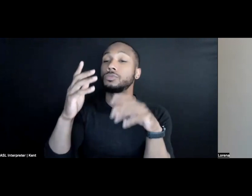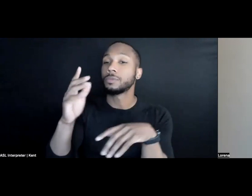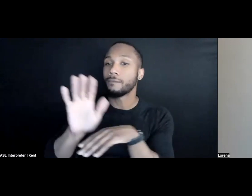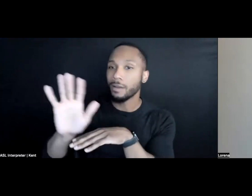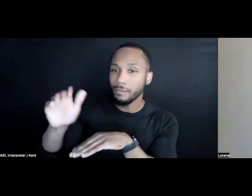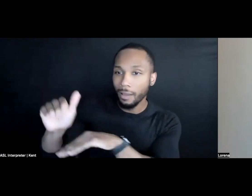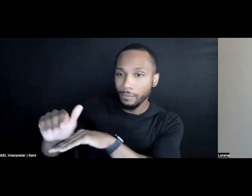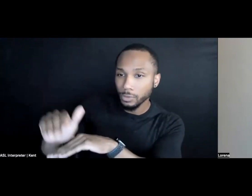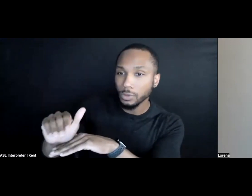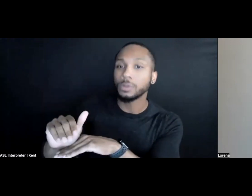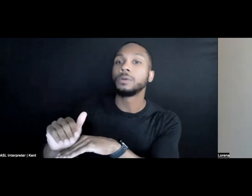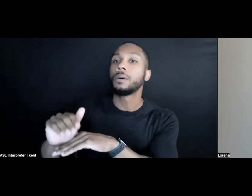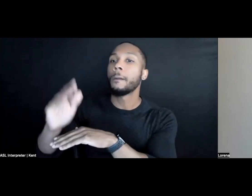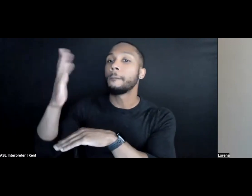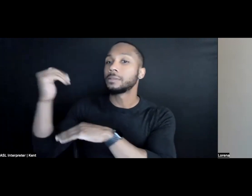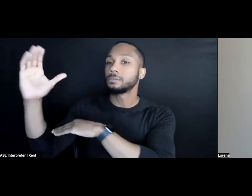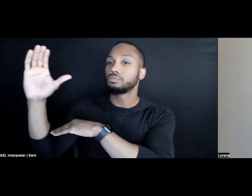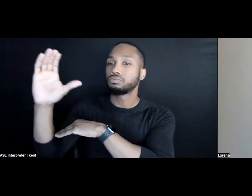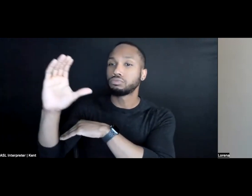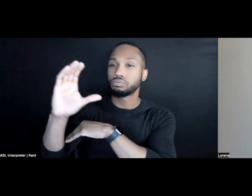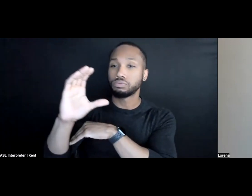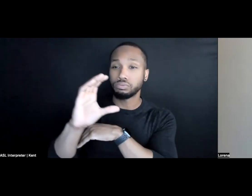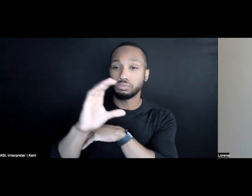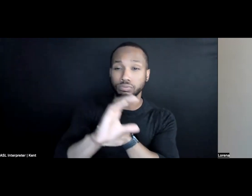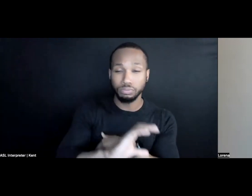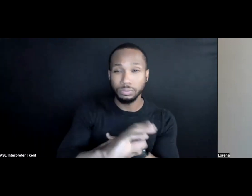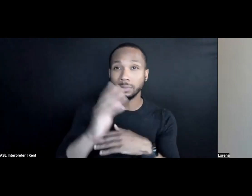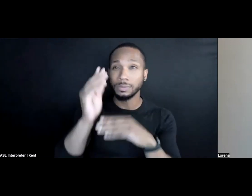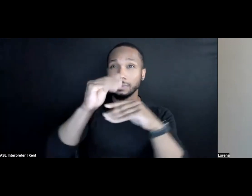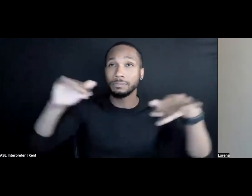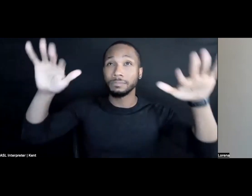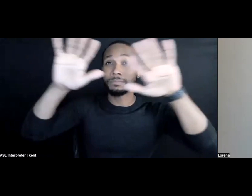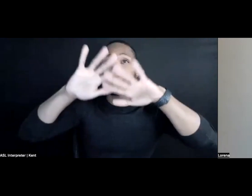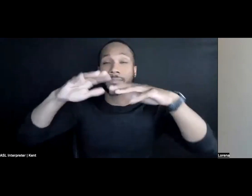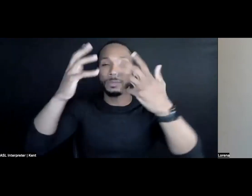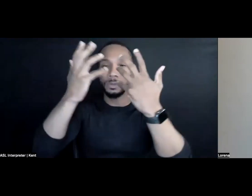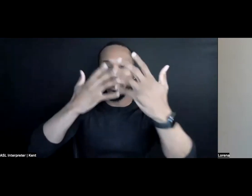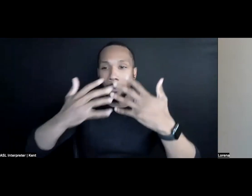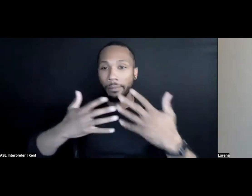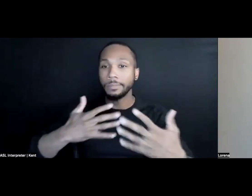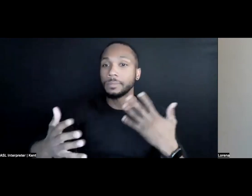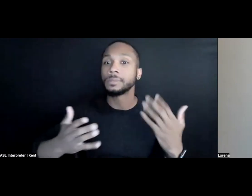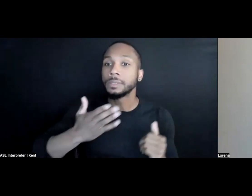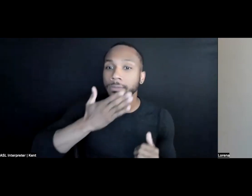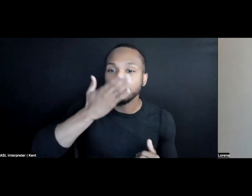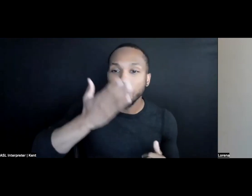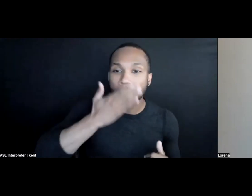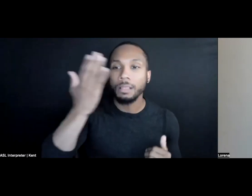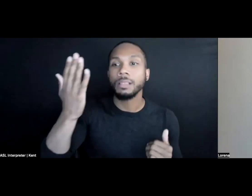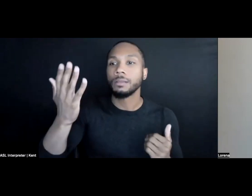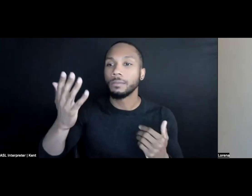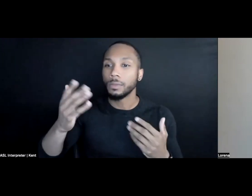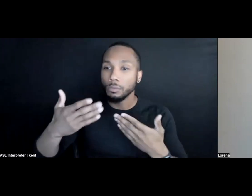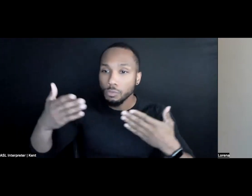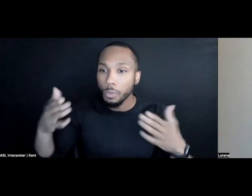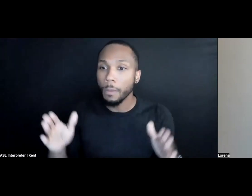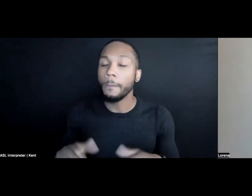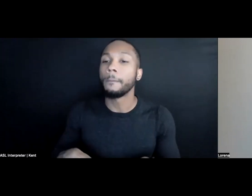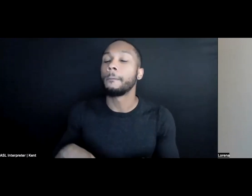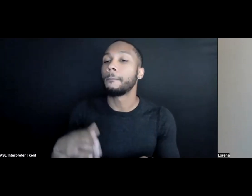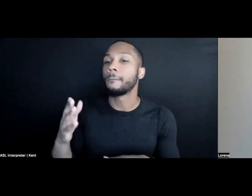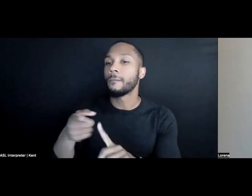el olor del cuarto de costura por el de la estufa en medio de la sala,